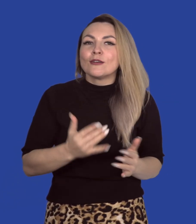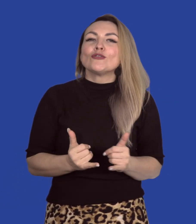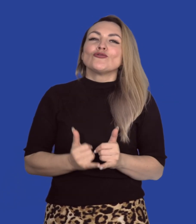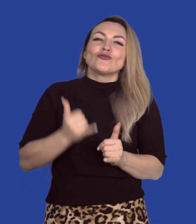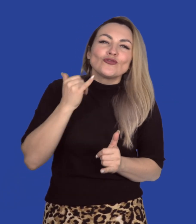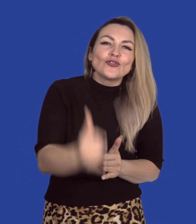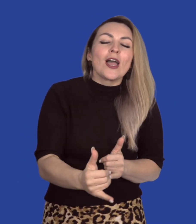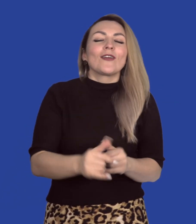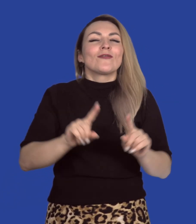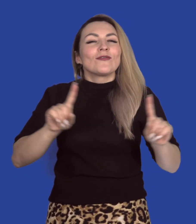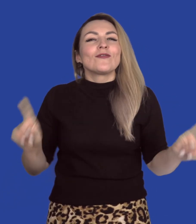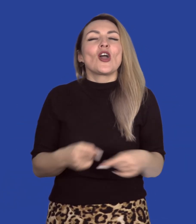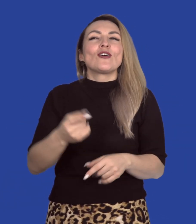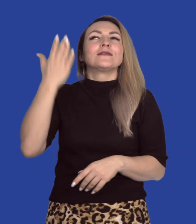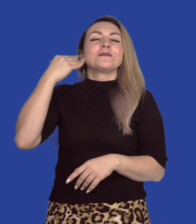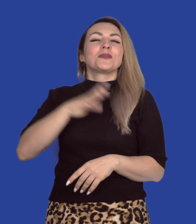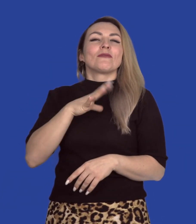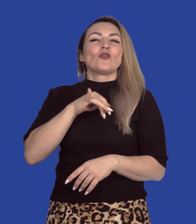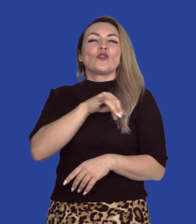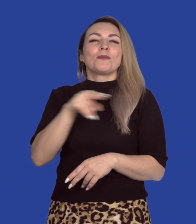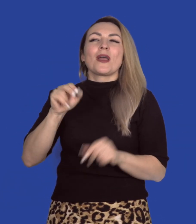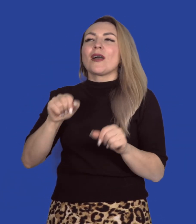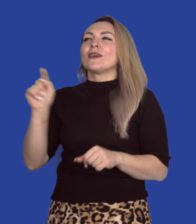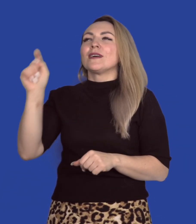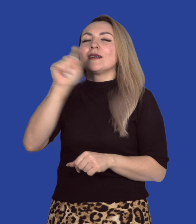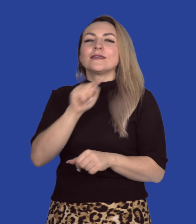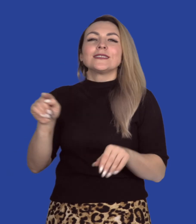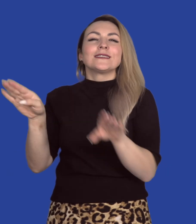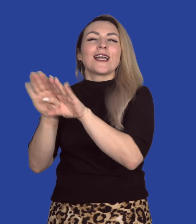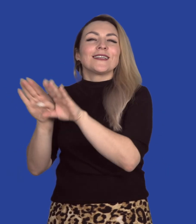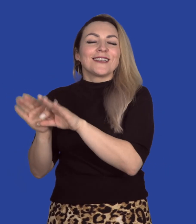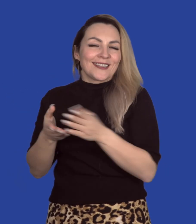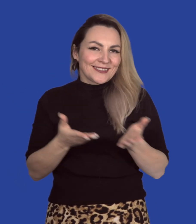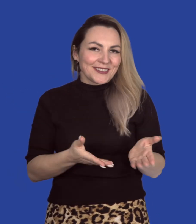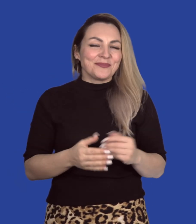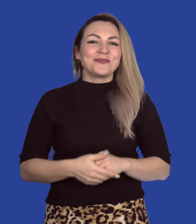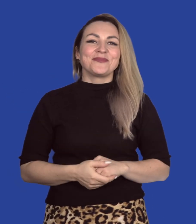шаг к возрождению системы СРП ВОГ (ранее УПП).